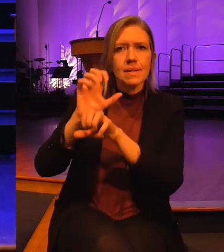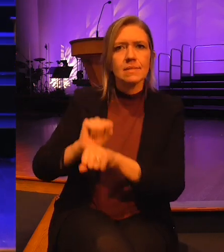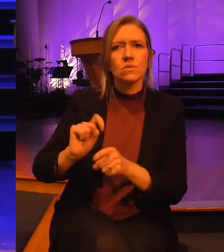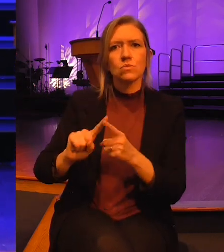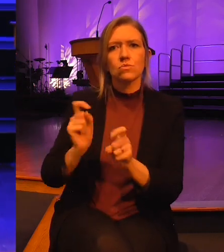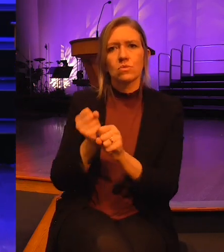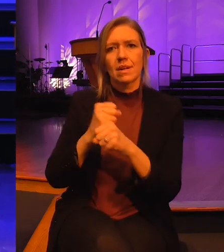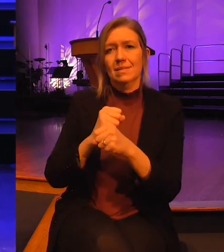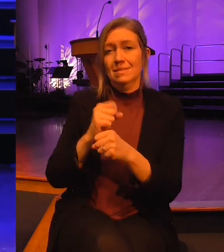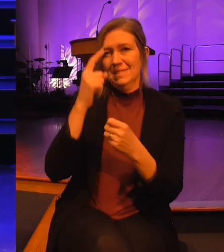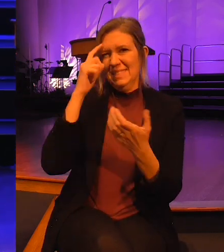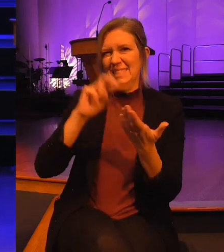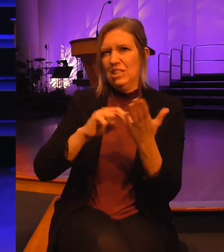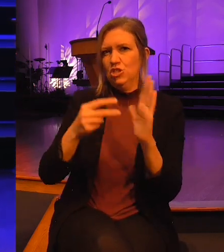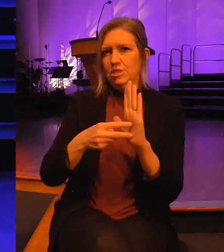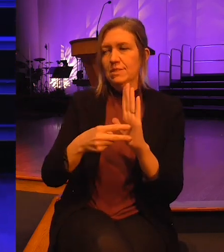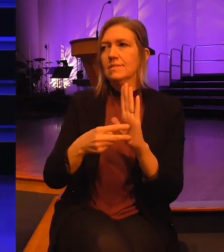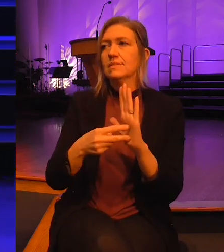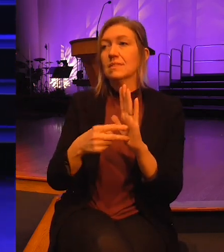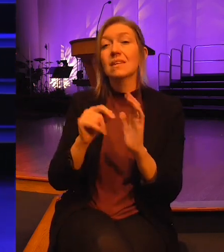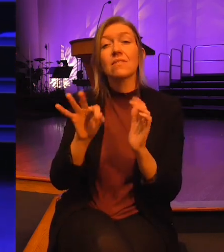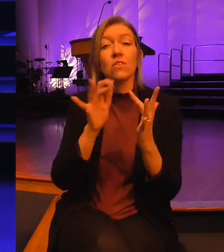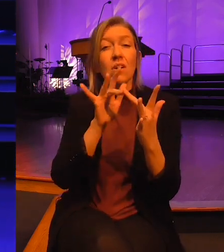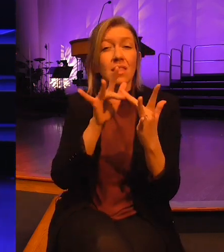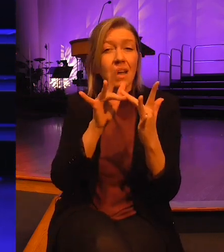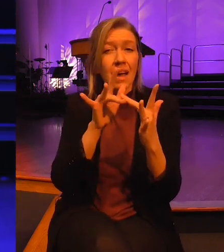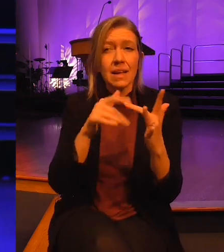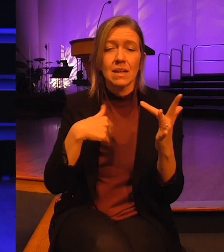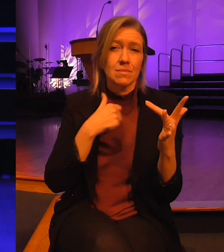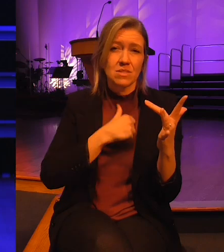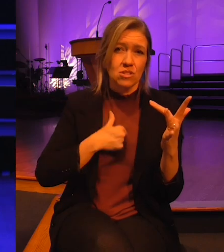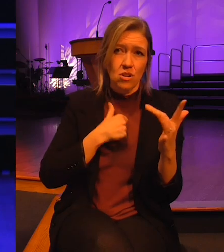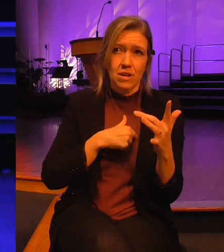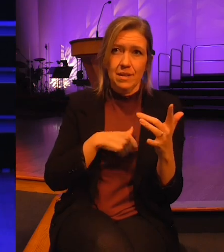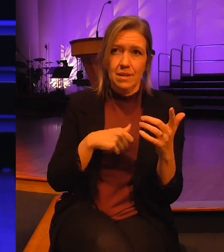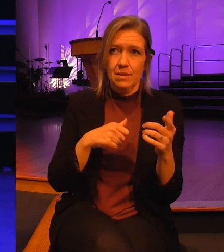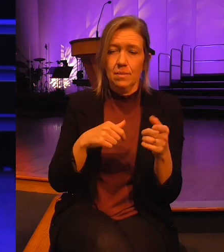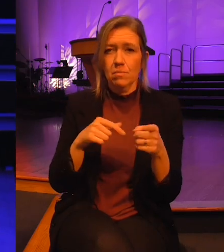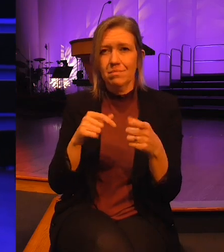Lo siento, y todas las hojas, las hojas de trabajo, están ahí, para hacer eso también, siempre puedes